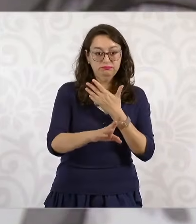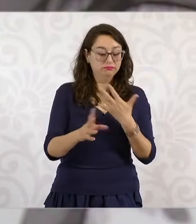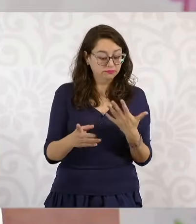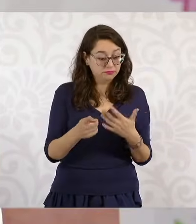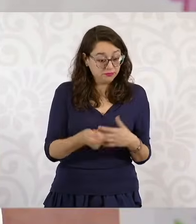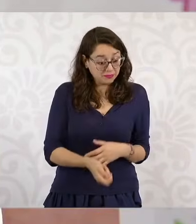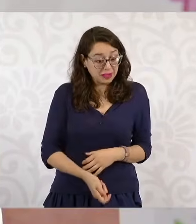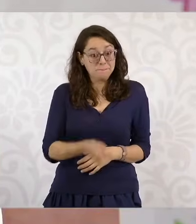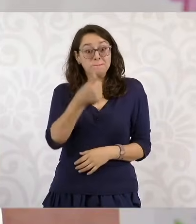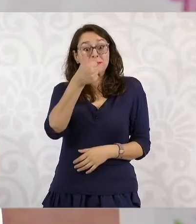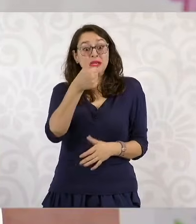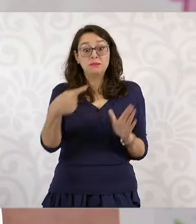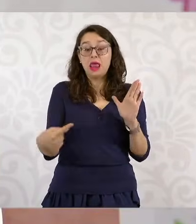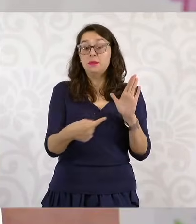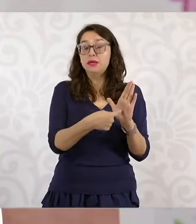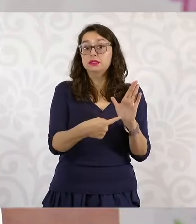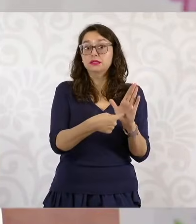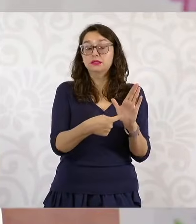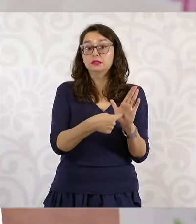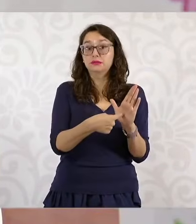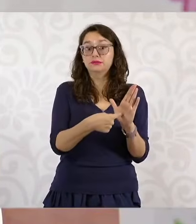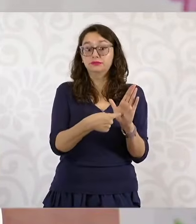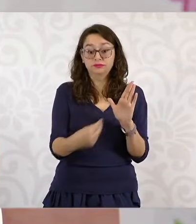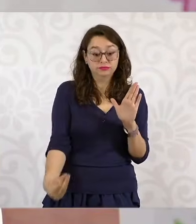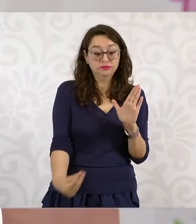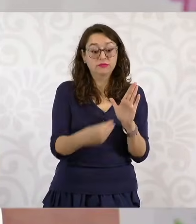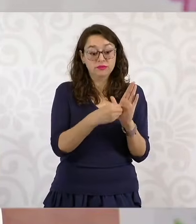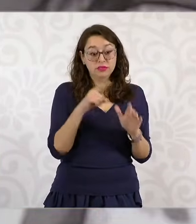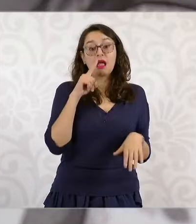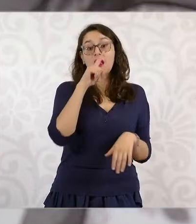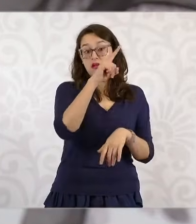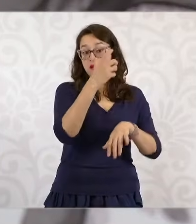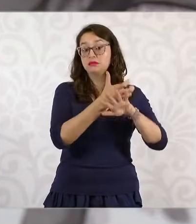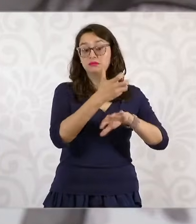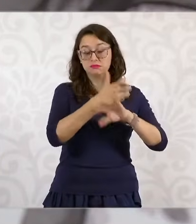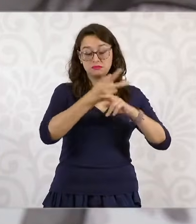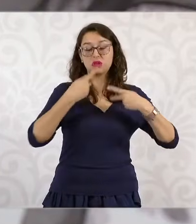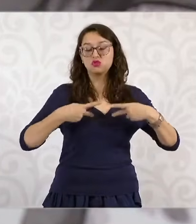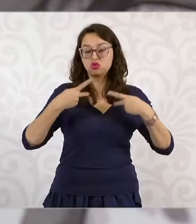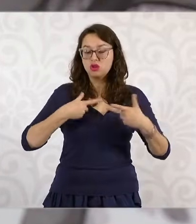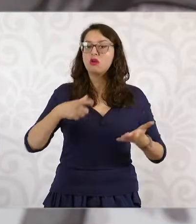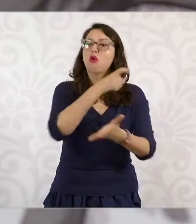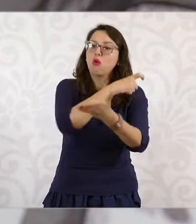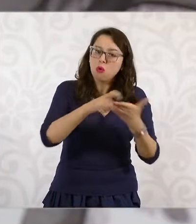vez reconocen, y esto es muy importante, el consumo de drogas en Estados Unidos y atenderlo no